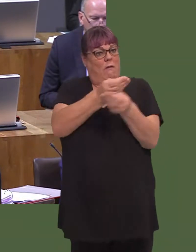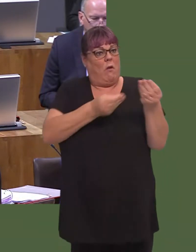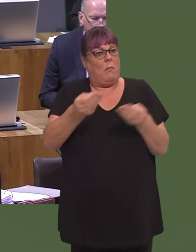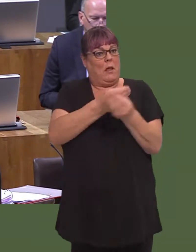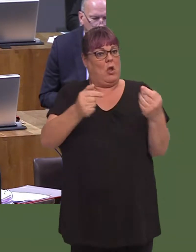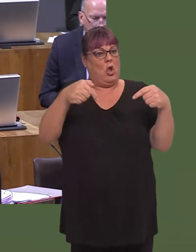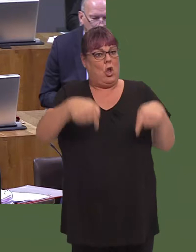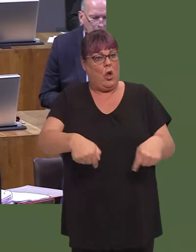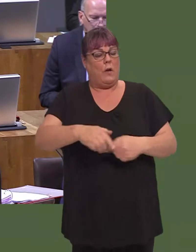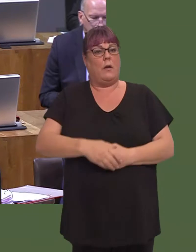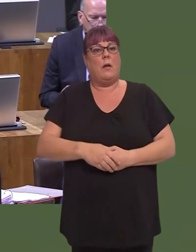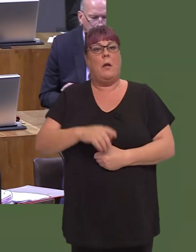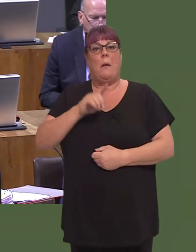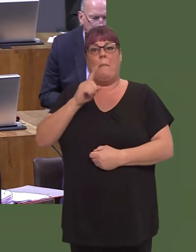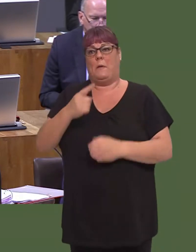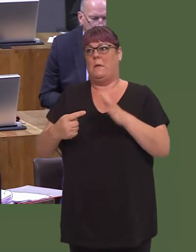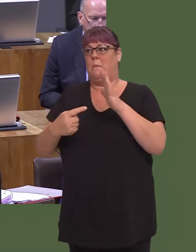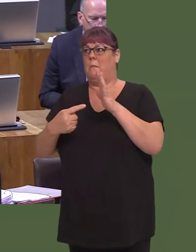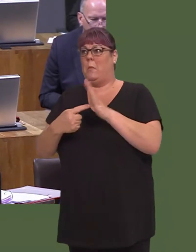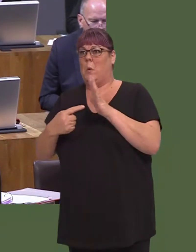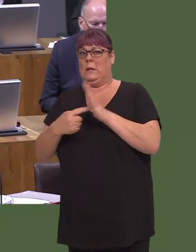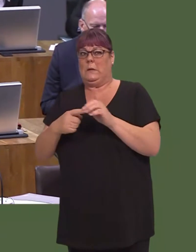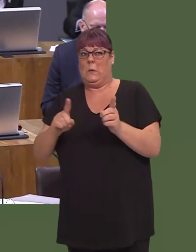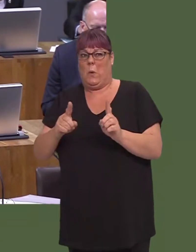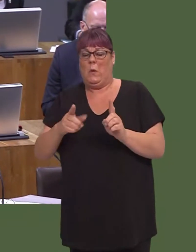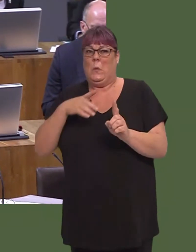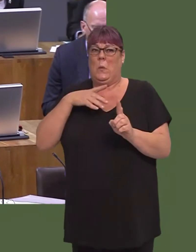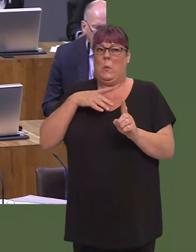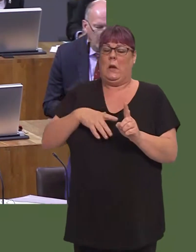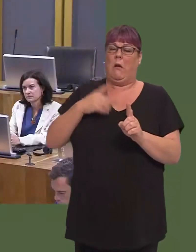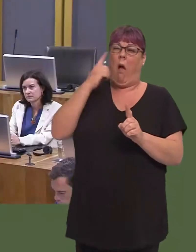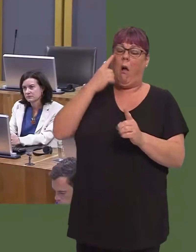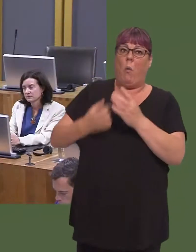y byd. Ond beth sy'n hollbwysig, wrth gwrs, yw sicrhau bod y staff academaidd gyda nhw